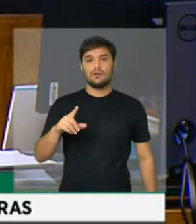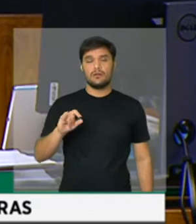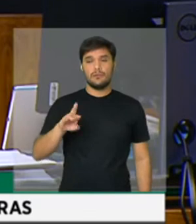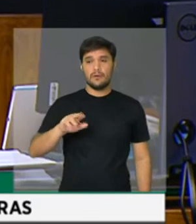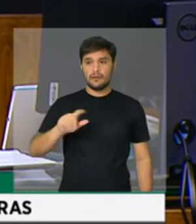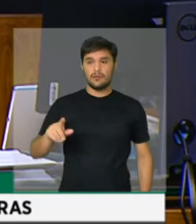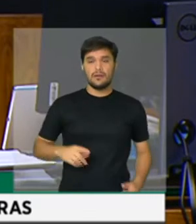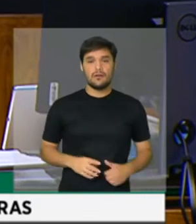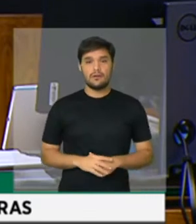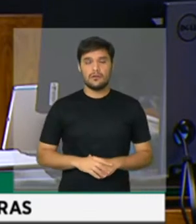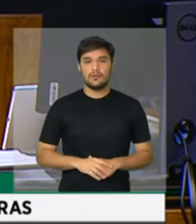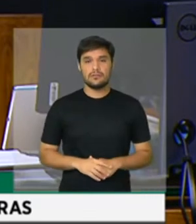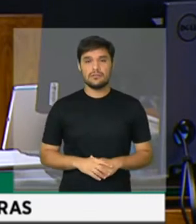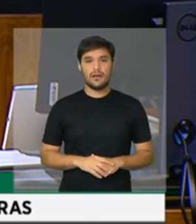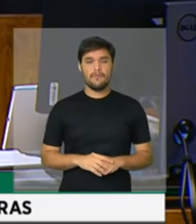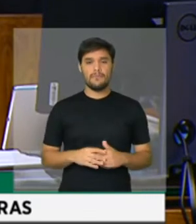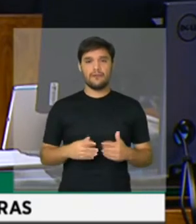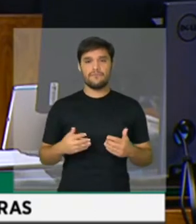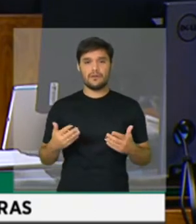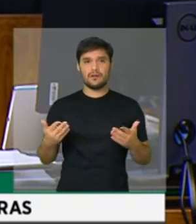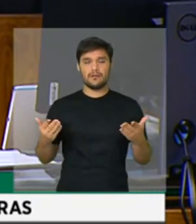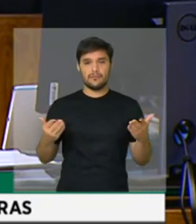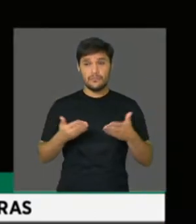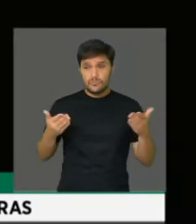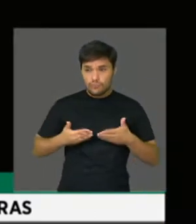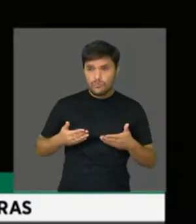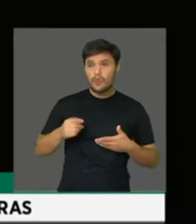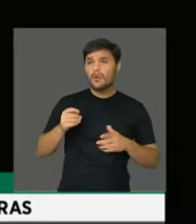RENTISTAS, SÃO OS ACIONISTAS QUE OS ESTRANGEIROS QUE VÃO HEGEMONIZO MINIMIZAR O MERCADO